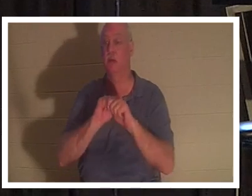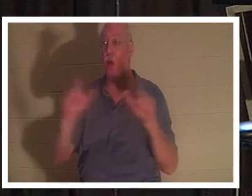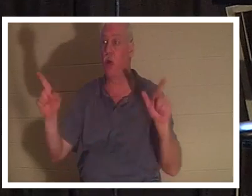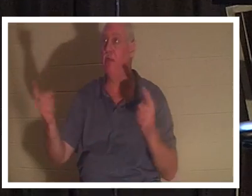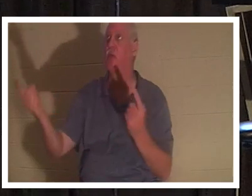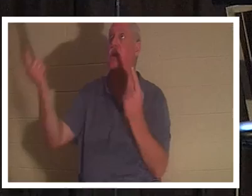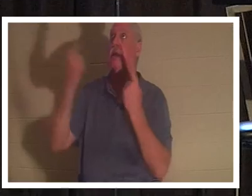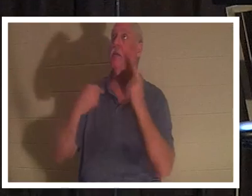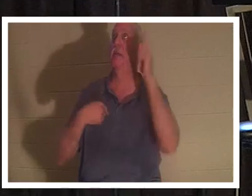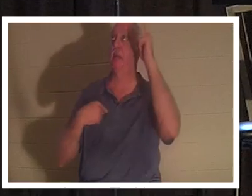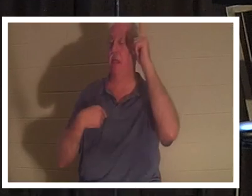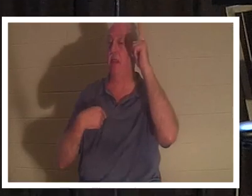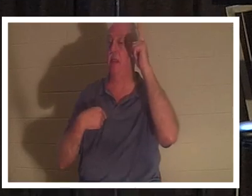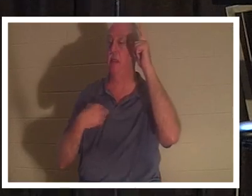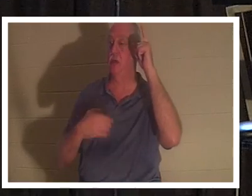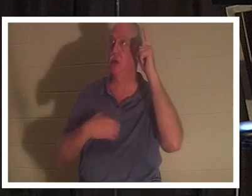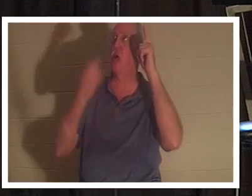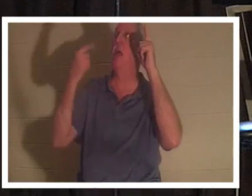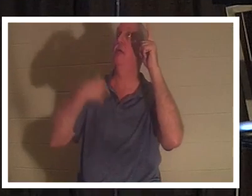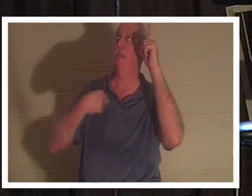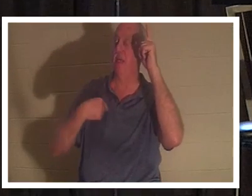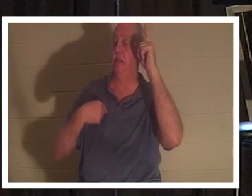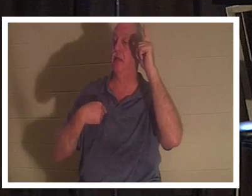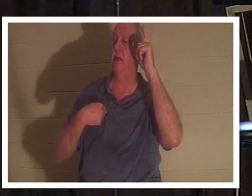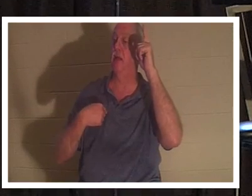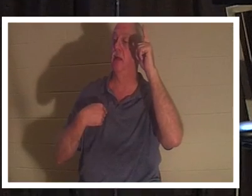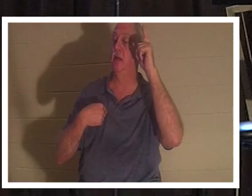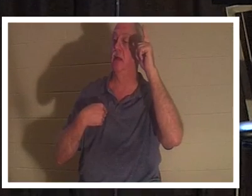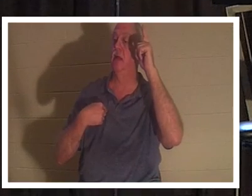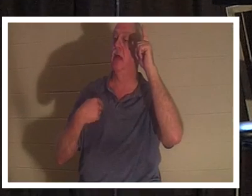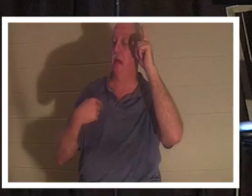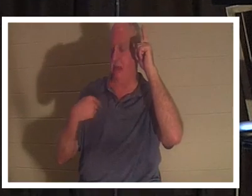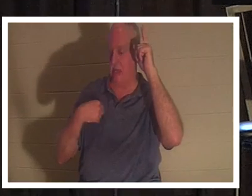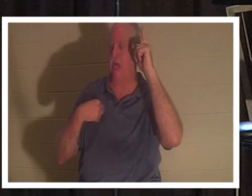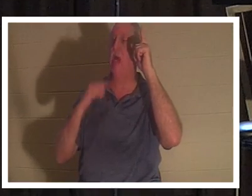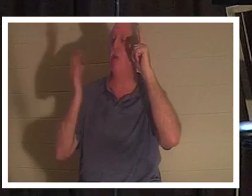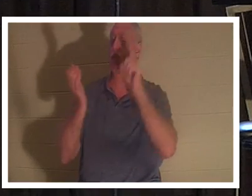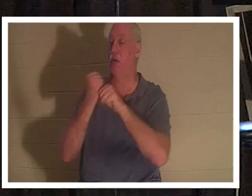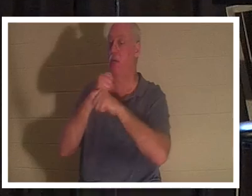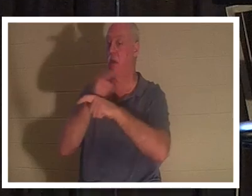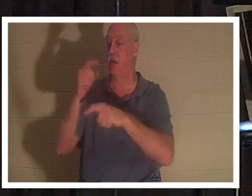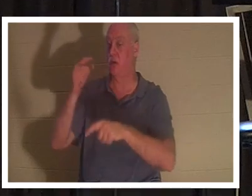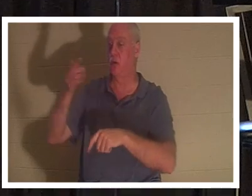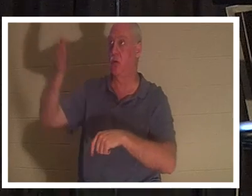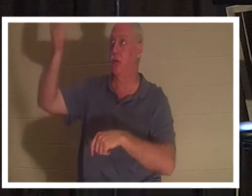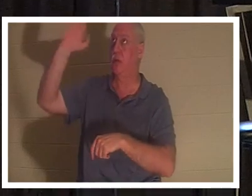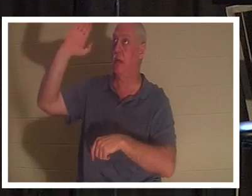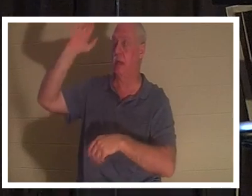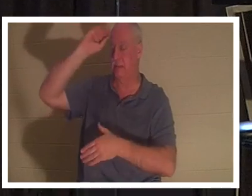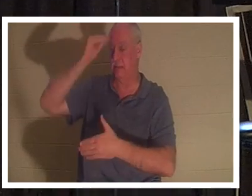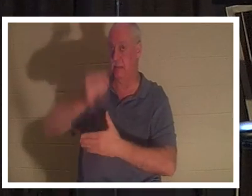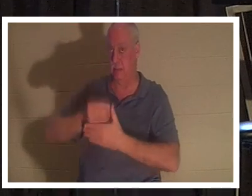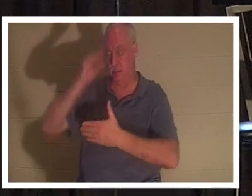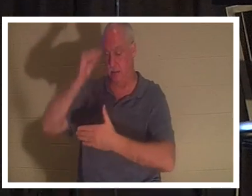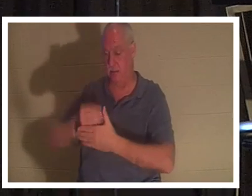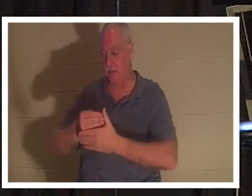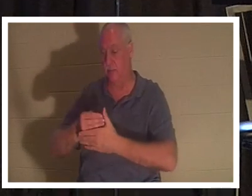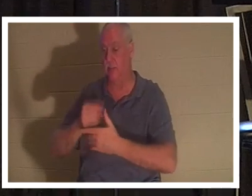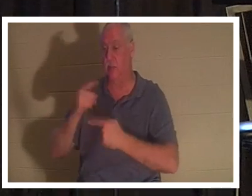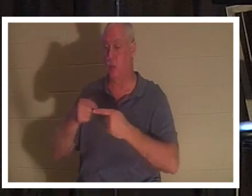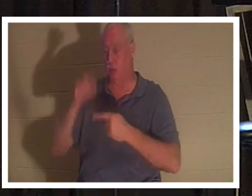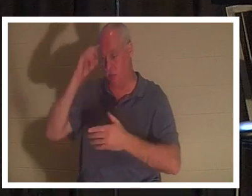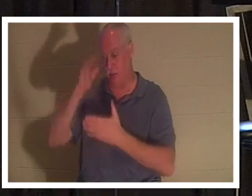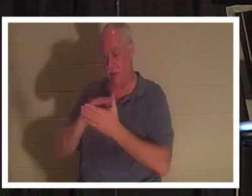invoquez-moi, je ferai de vous des fils de Dieu. Lorsque vous croyez en Christ, c'est l'